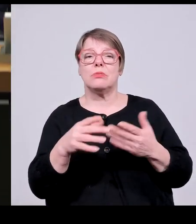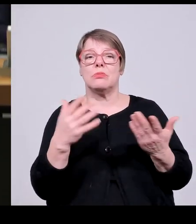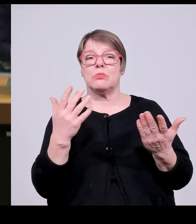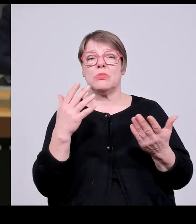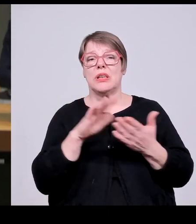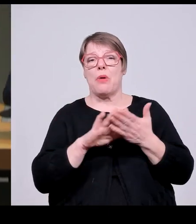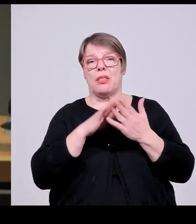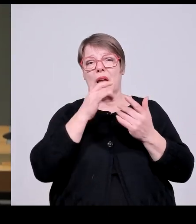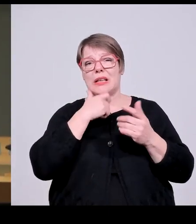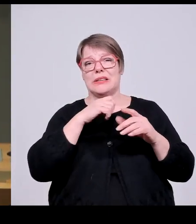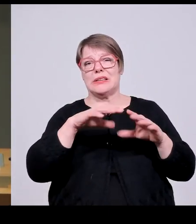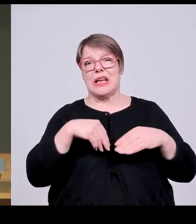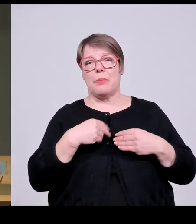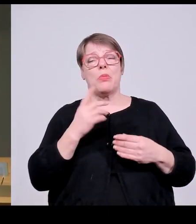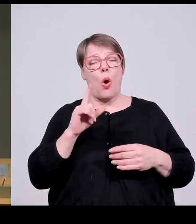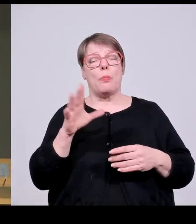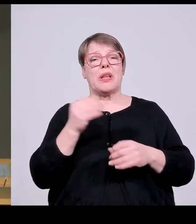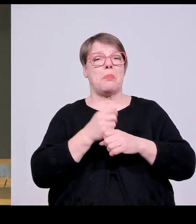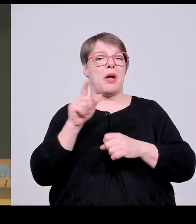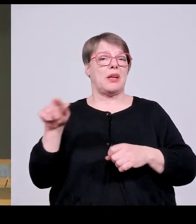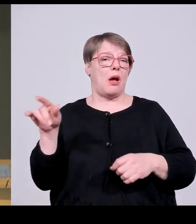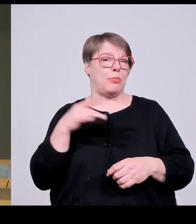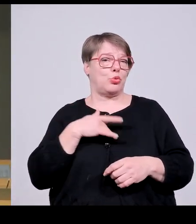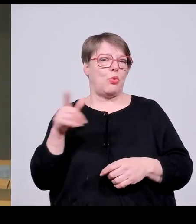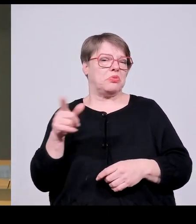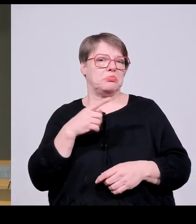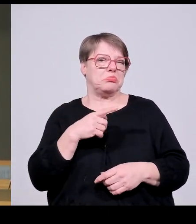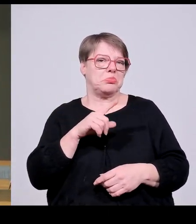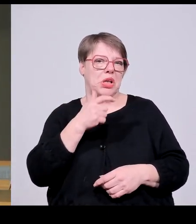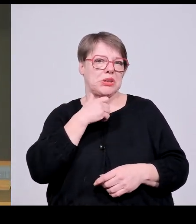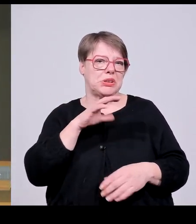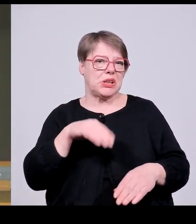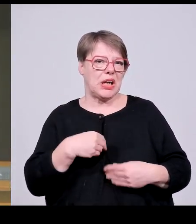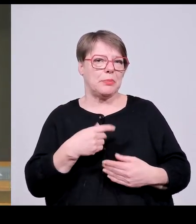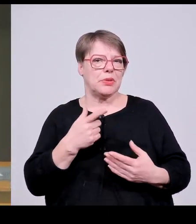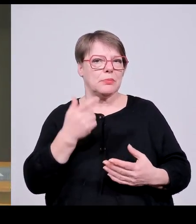gut hielt das zentrale Bereiche der Zent der Daseinsvorsorge, dem Profitstreben private